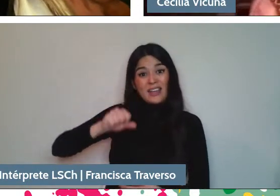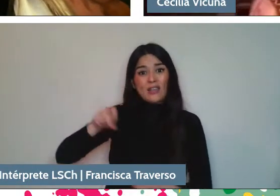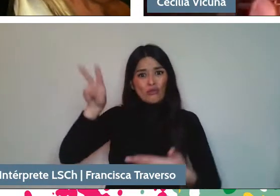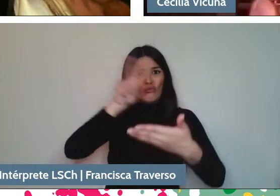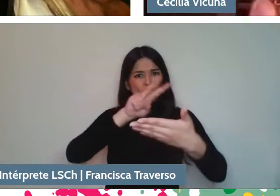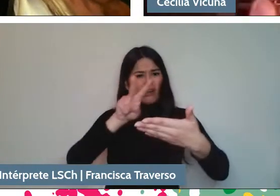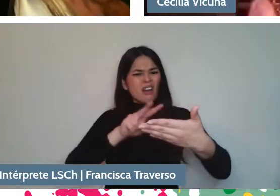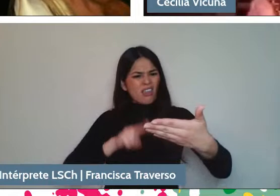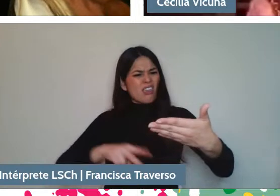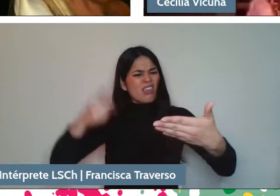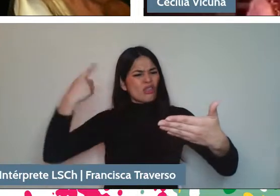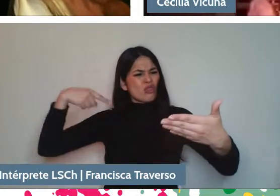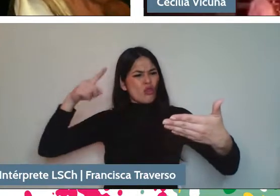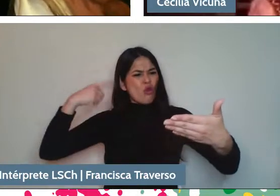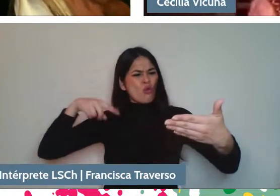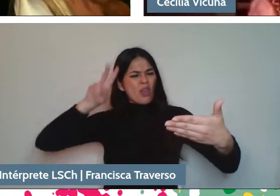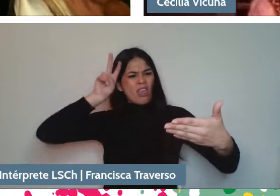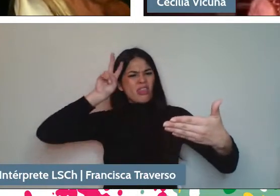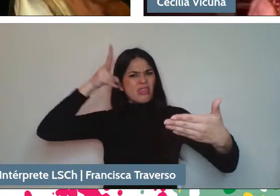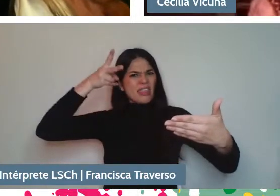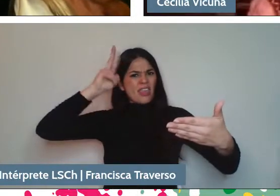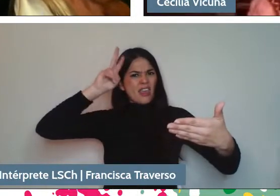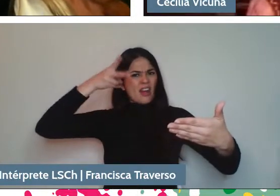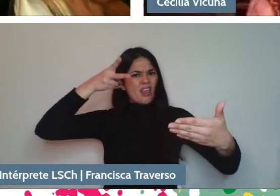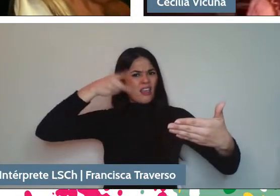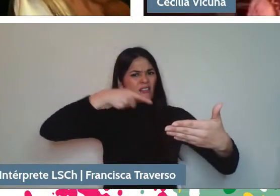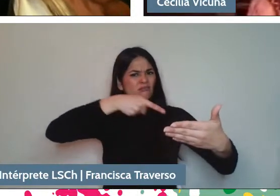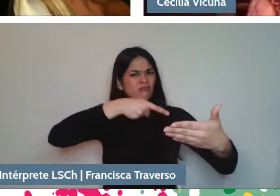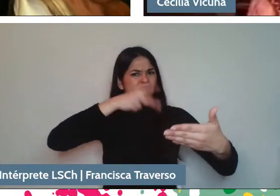Fíjate, que maravilloso, cómics con historias precolombinas.